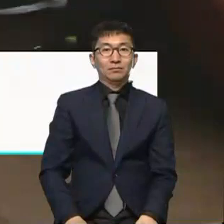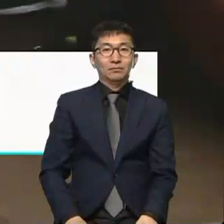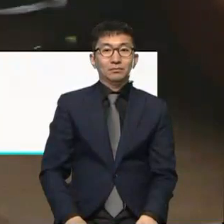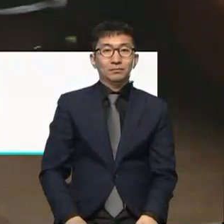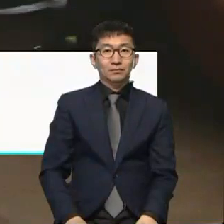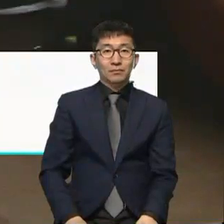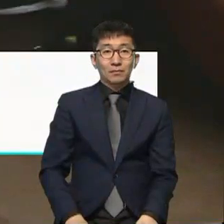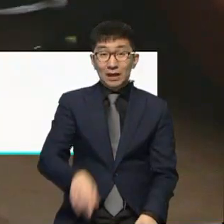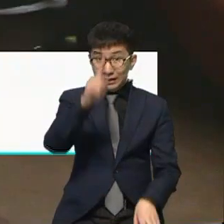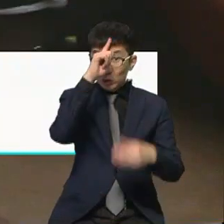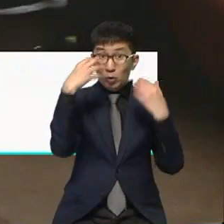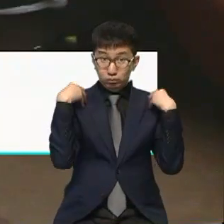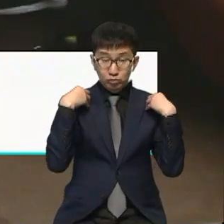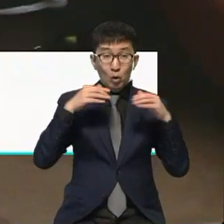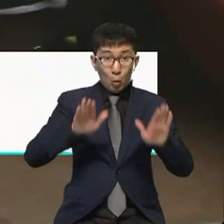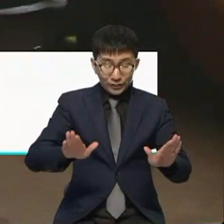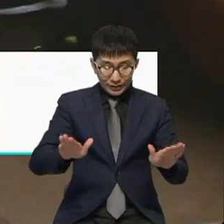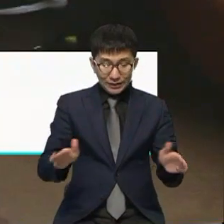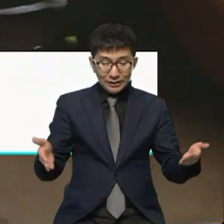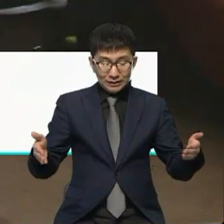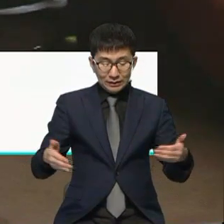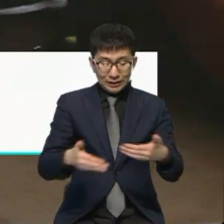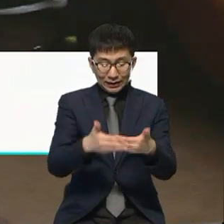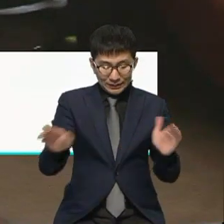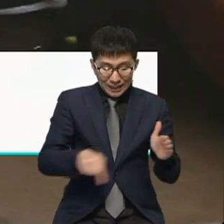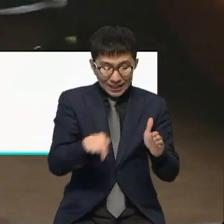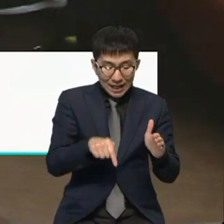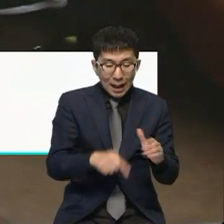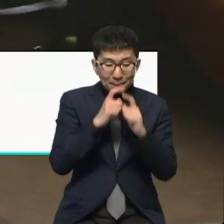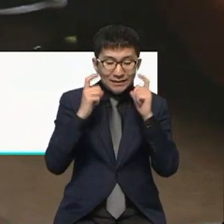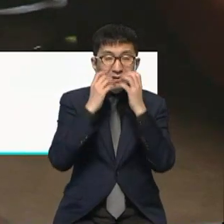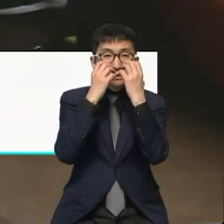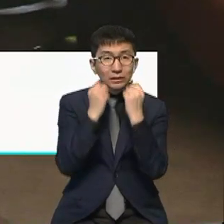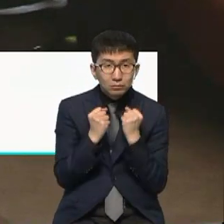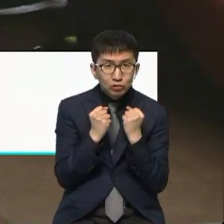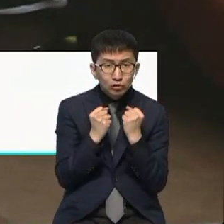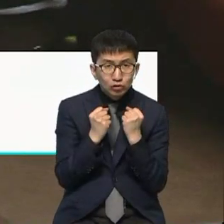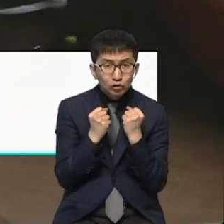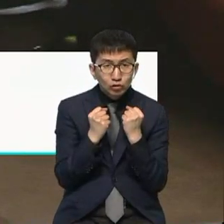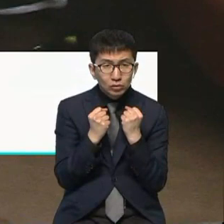SBS 장민성입니다. (앵커) 오늘 방역당국이 코로나로 인한 실내 마스크 의무를 언제부터 풀지